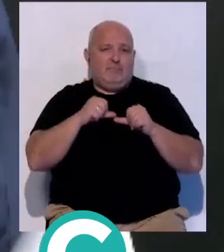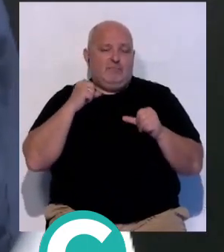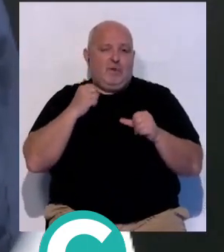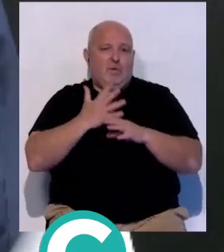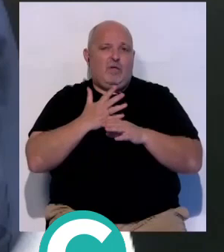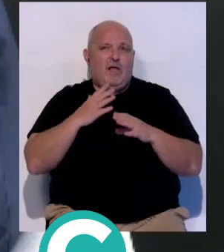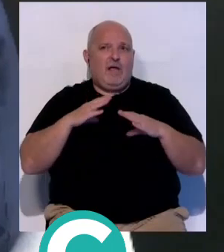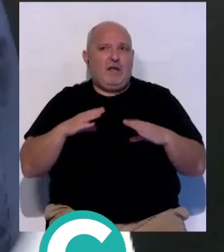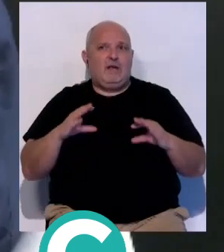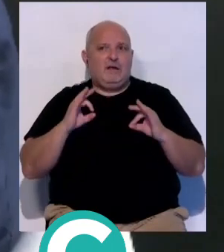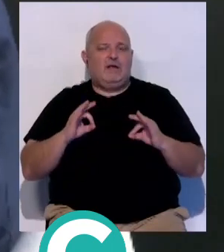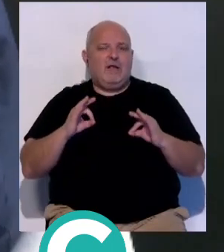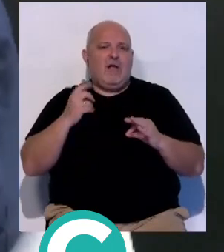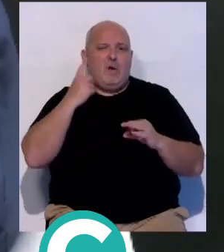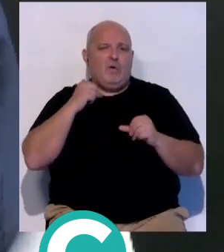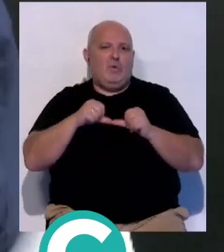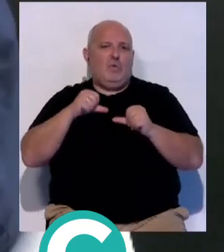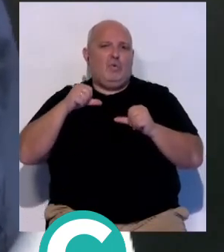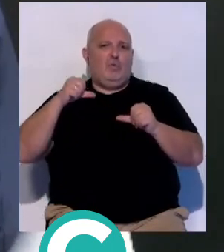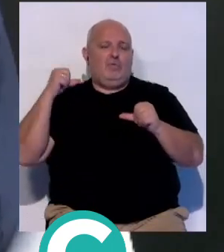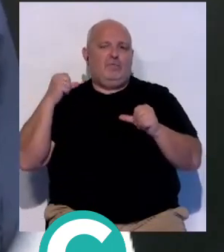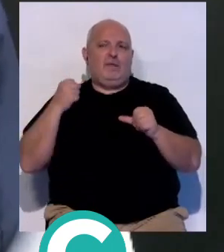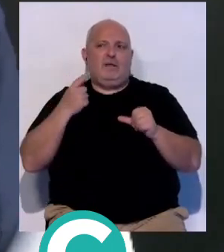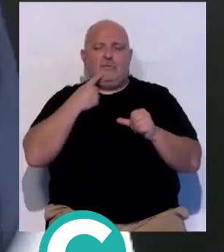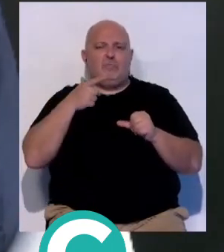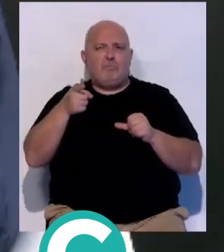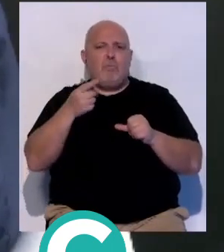argentinos han sido habituales en nuestra liga te dice vos cobra alguna falta No creo que